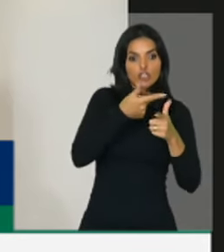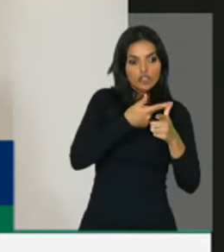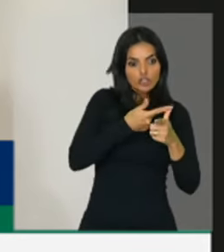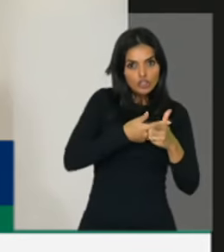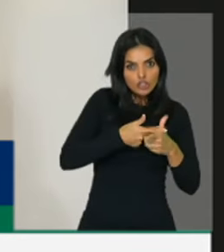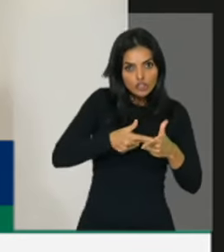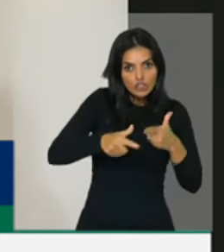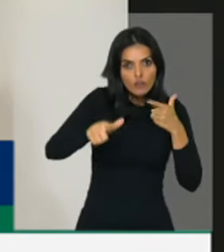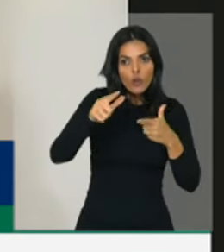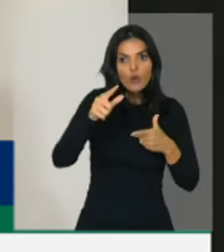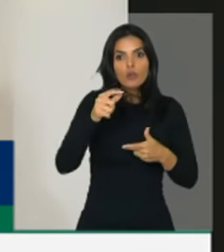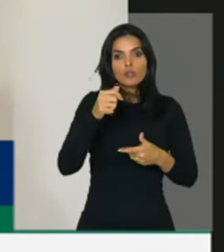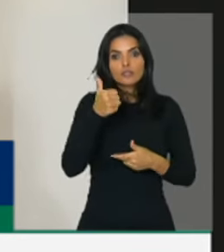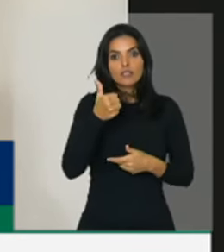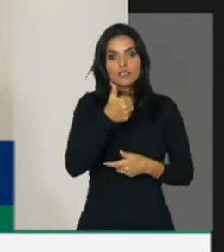... COM 117 MILHÕES DE HECTARES DE TERRA. VEJA BEM, E